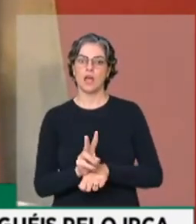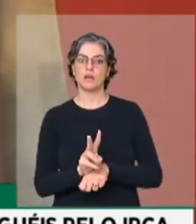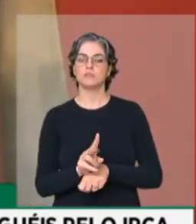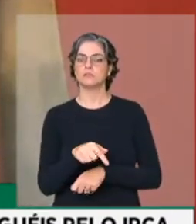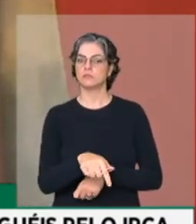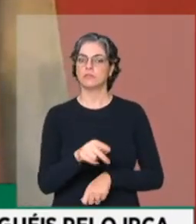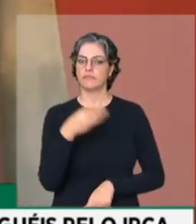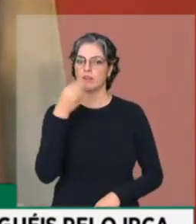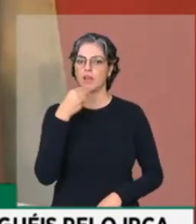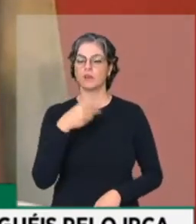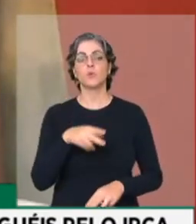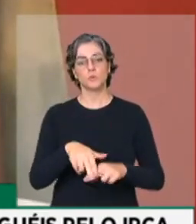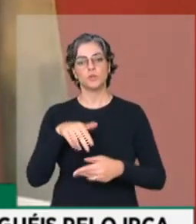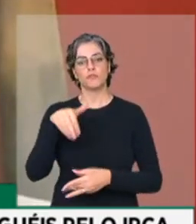FRACOS, POR ISSO O NOSSO VOTO